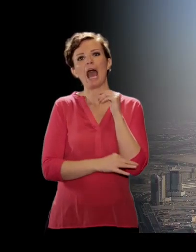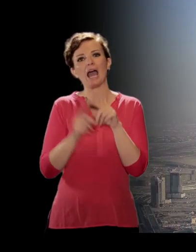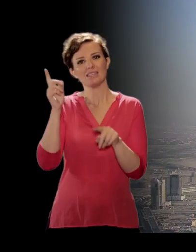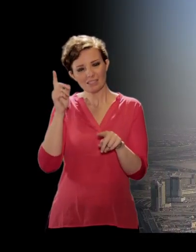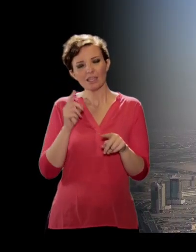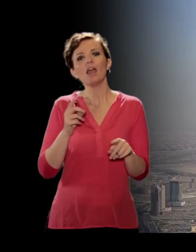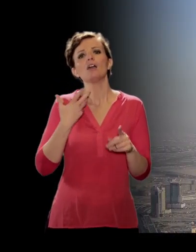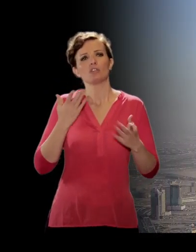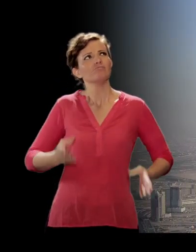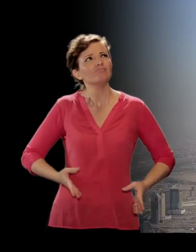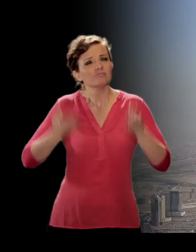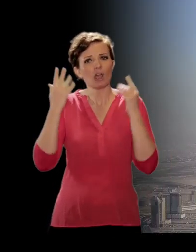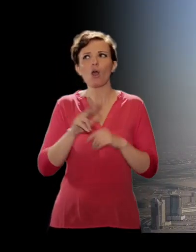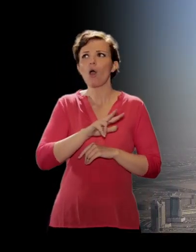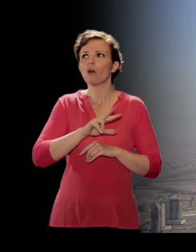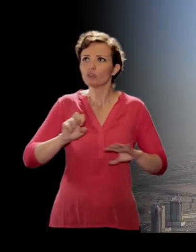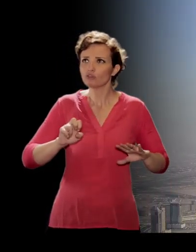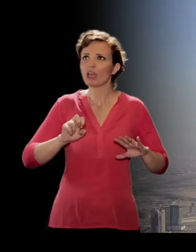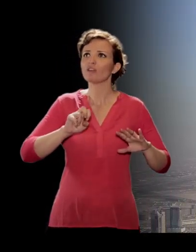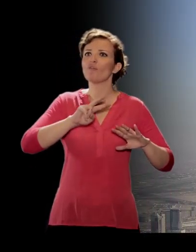ed ha un'altezza di 828 metri.